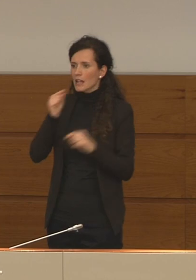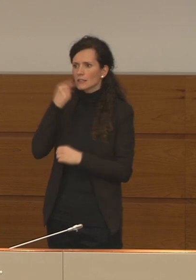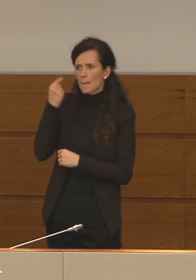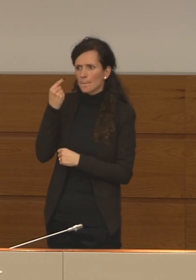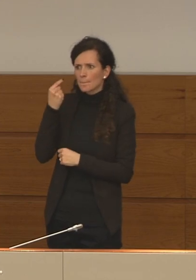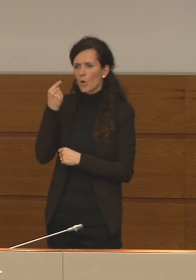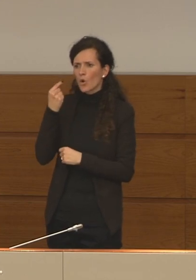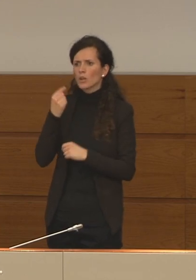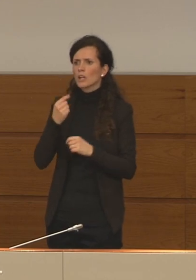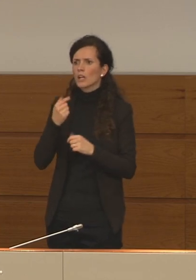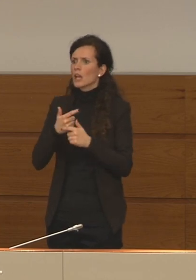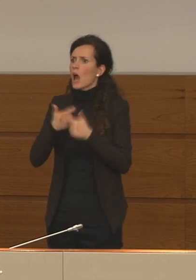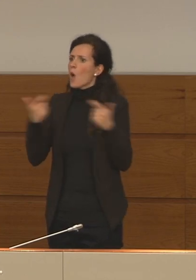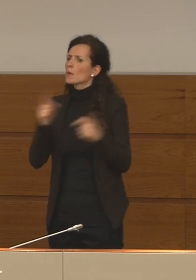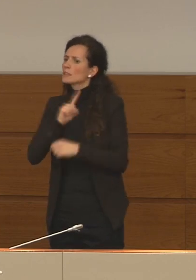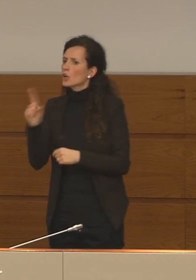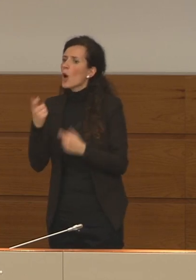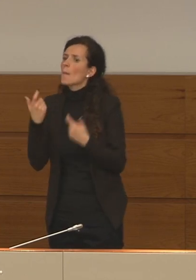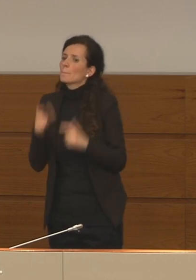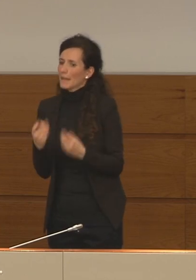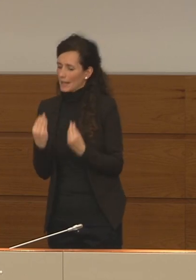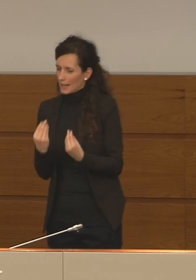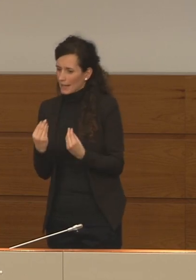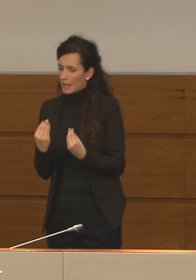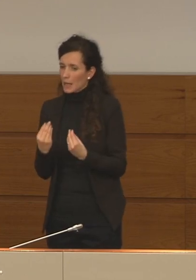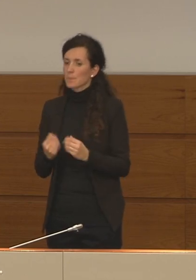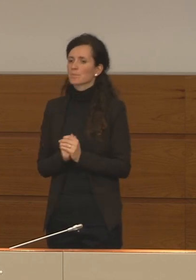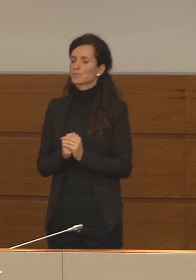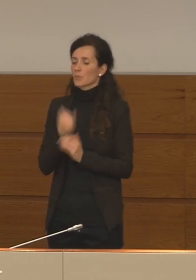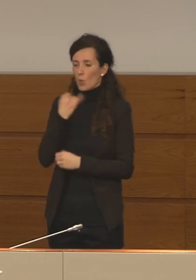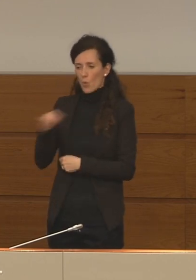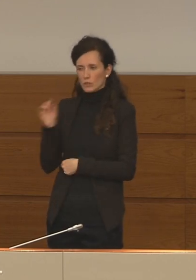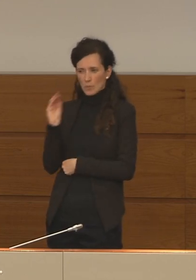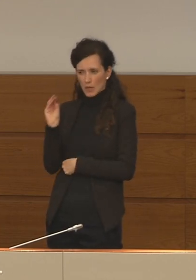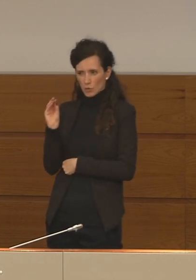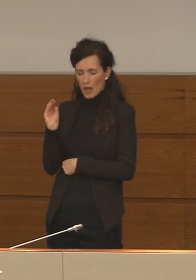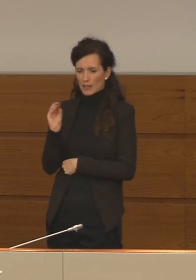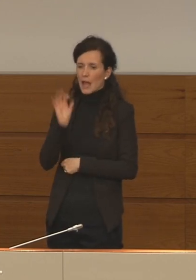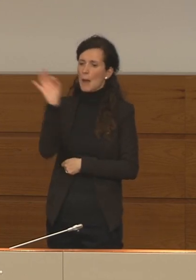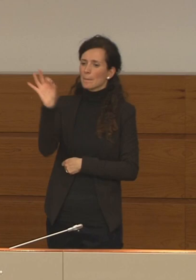L'ultima cosa lo diceva adesso anche lei sfalsa le percentuali di